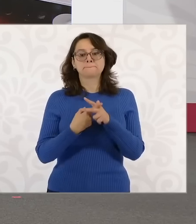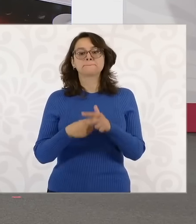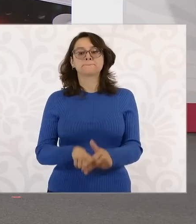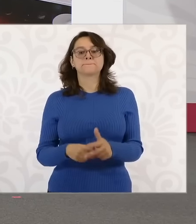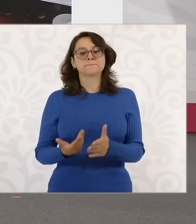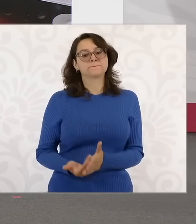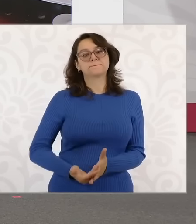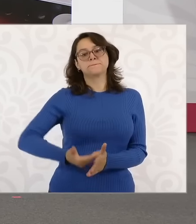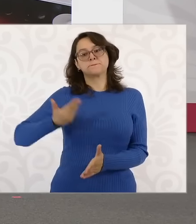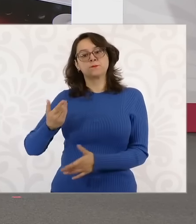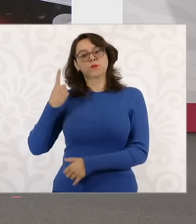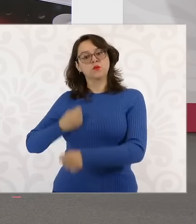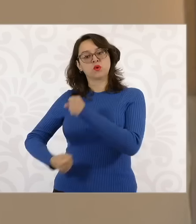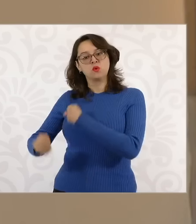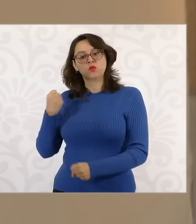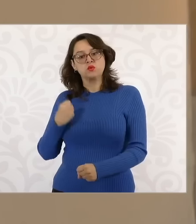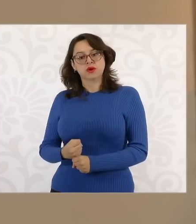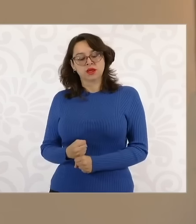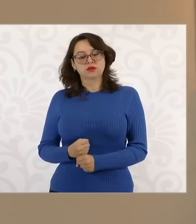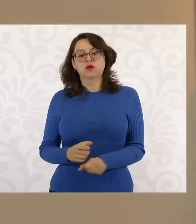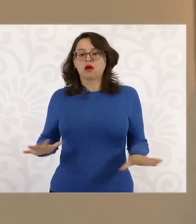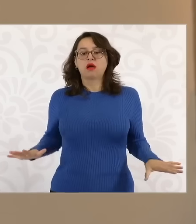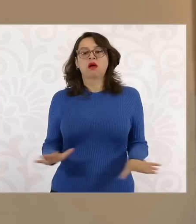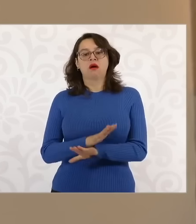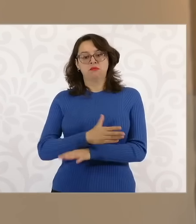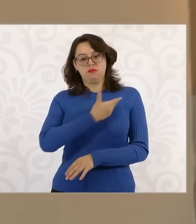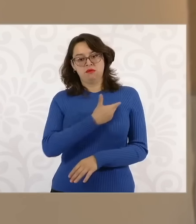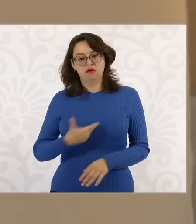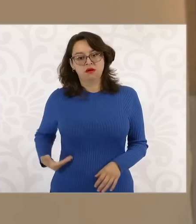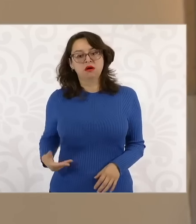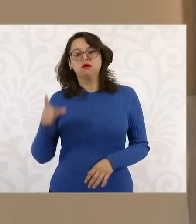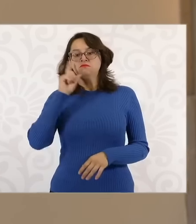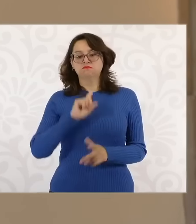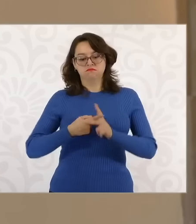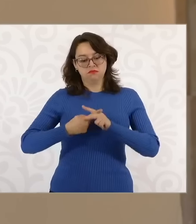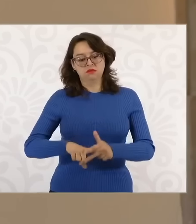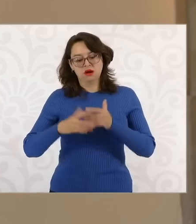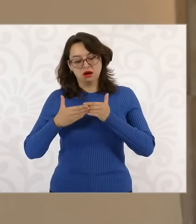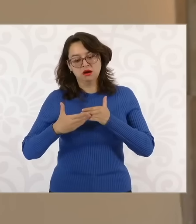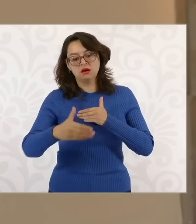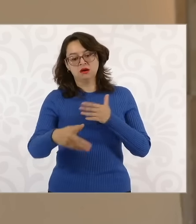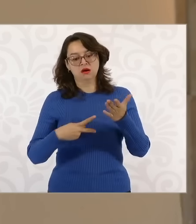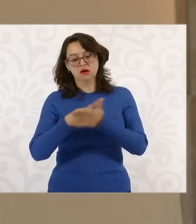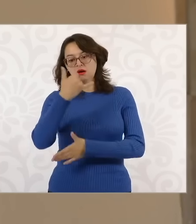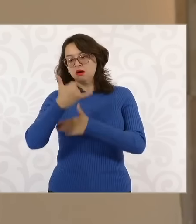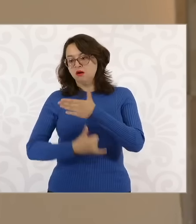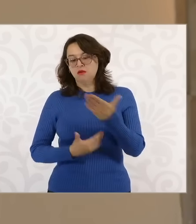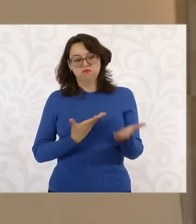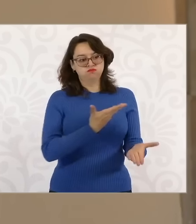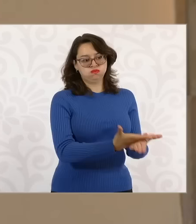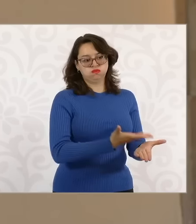la presidenta, donde hubo la definición de estos grandes proyectos y con base en las experiencias